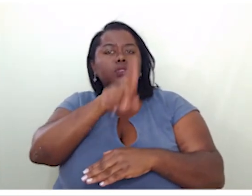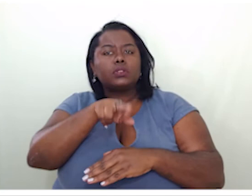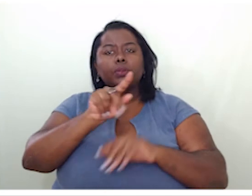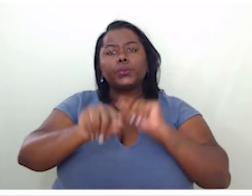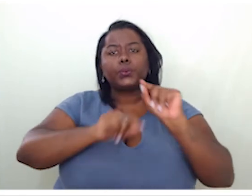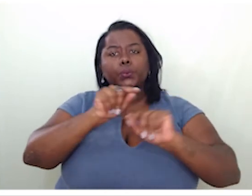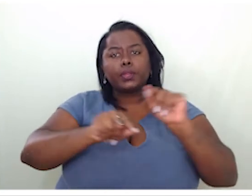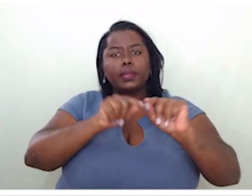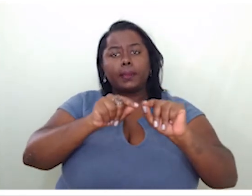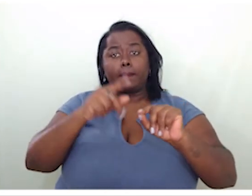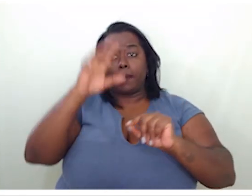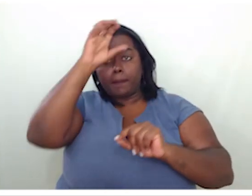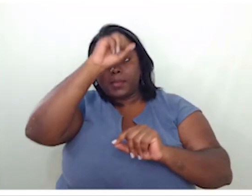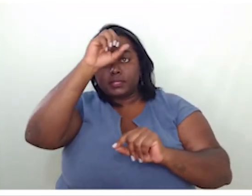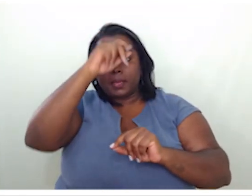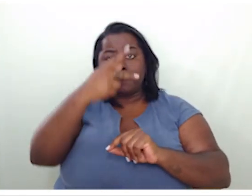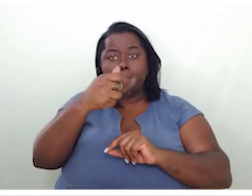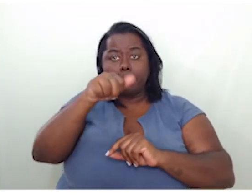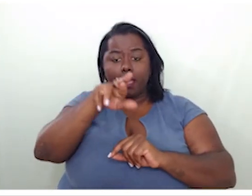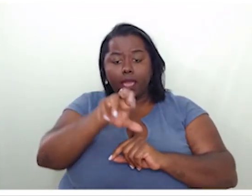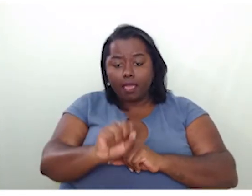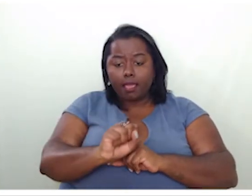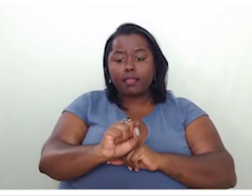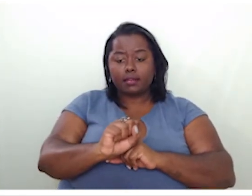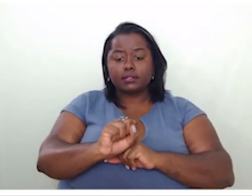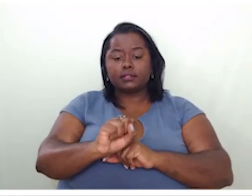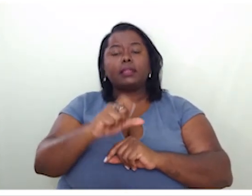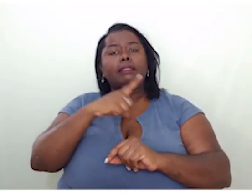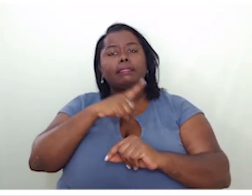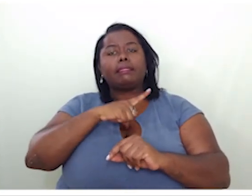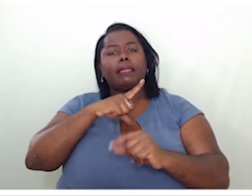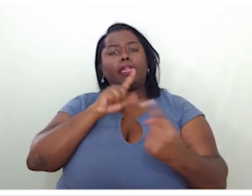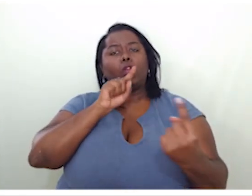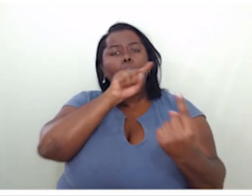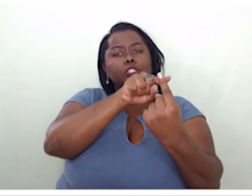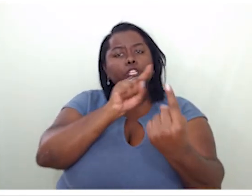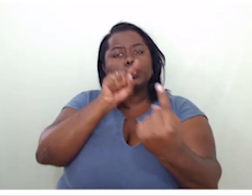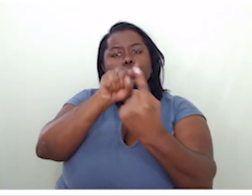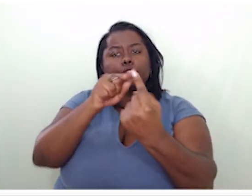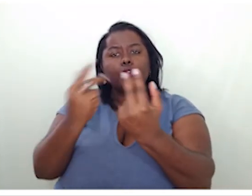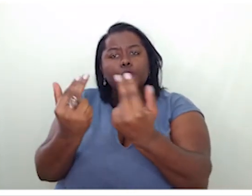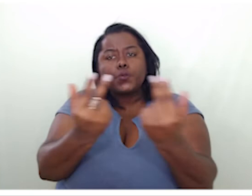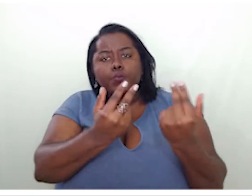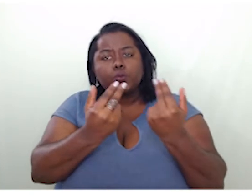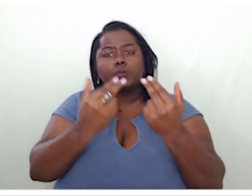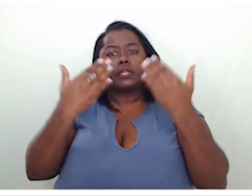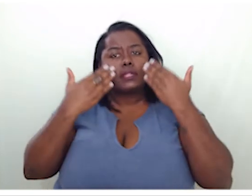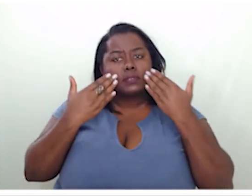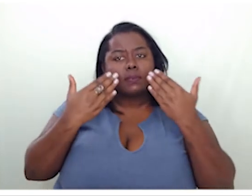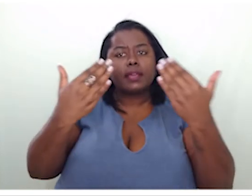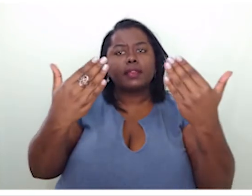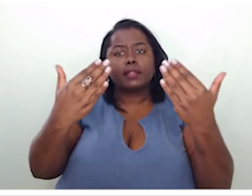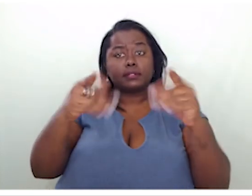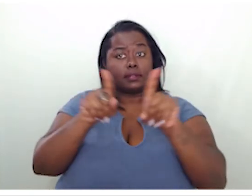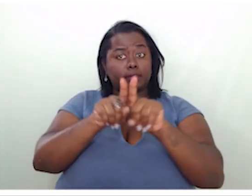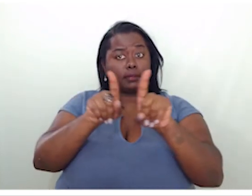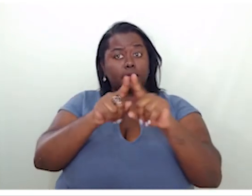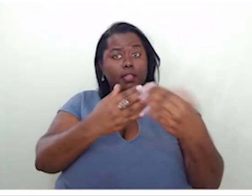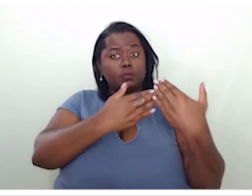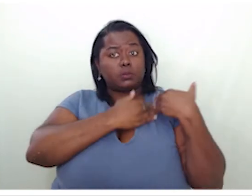como requisitos del aprendizaje entre pares, y también el compromiso fue visto como una palabra-clave.